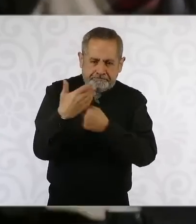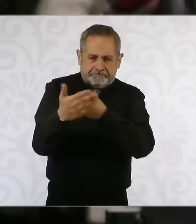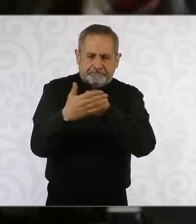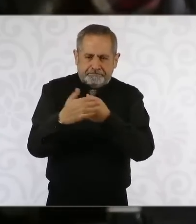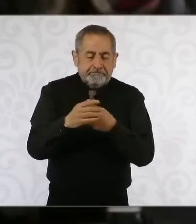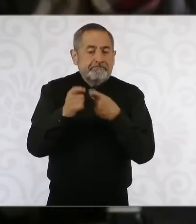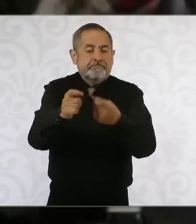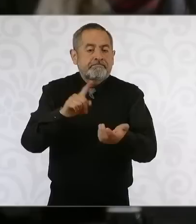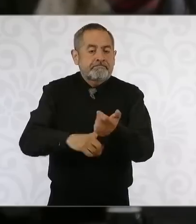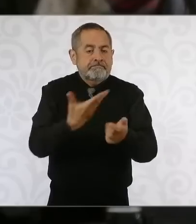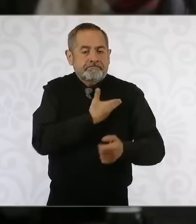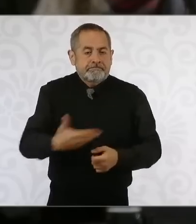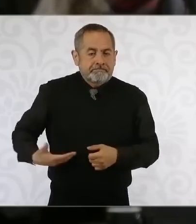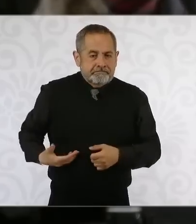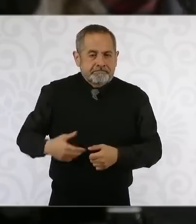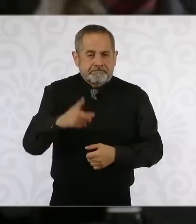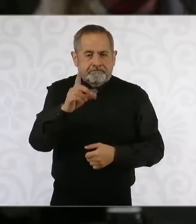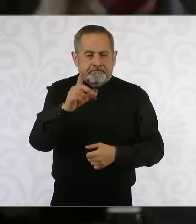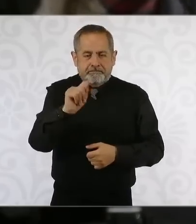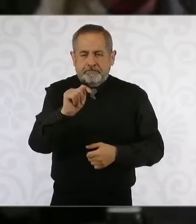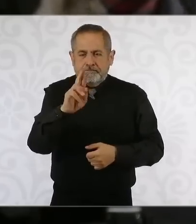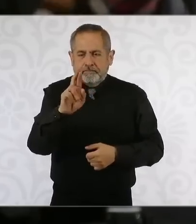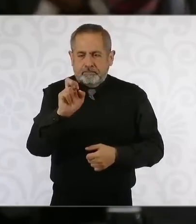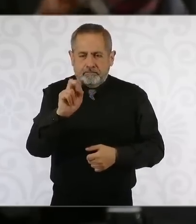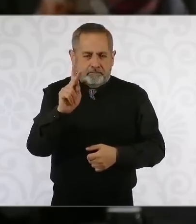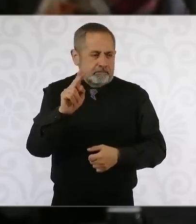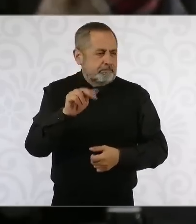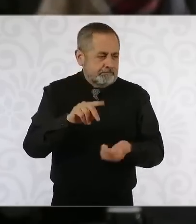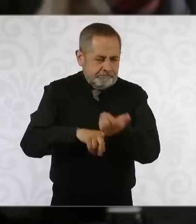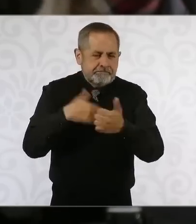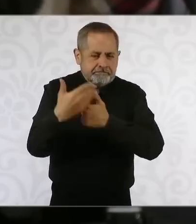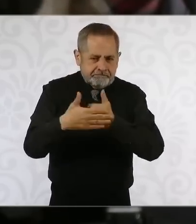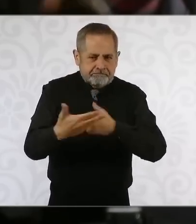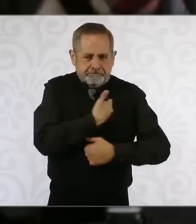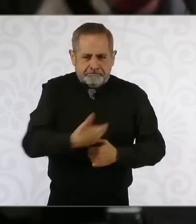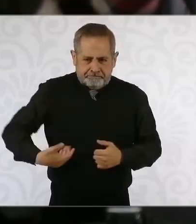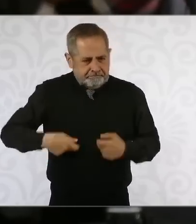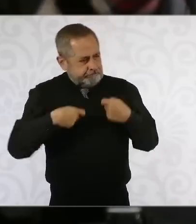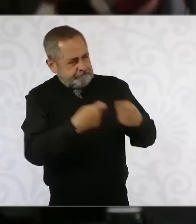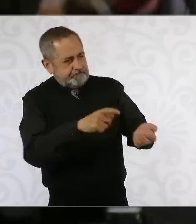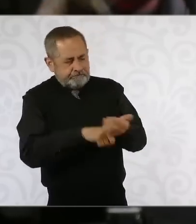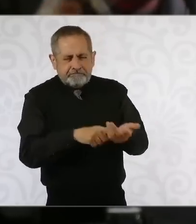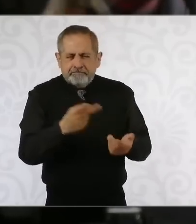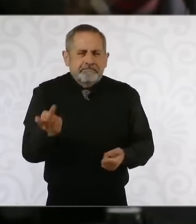presidente estadounidense Donald Trump eh Cuál es eh su su percepción de todo este contexto de todo